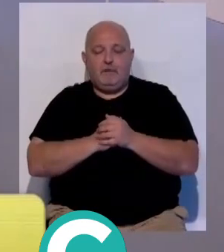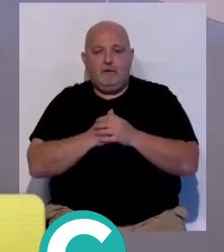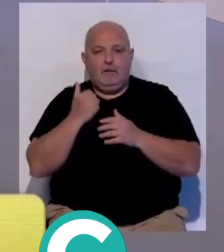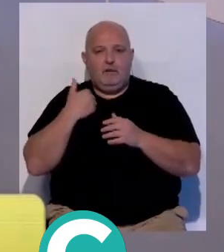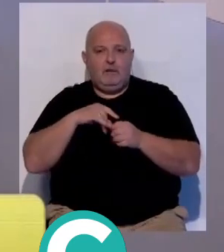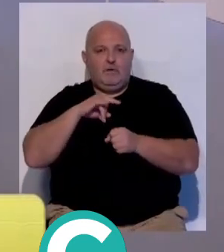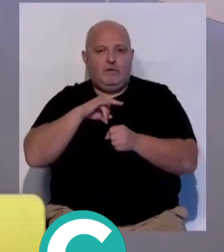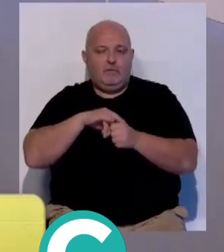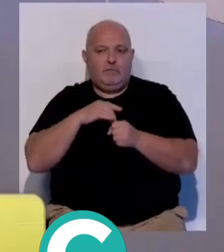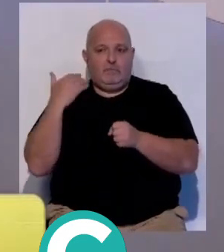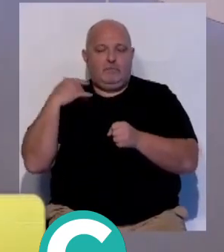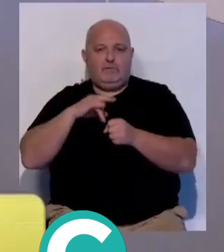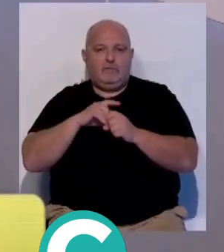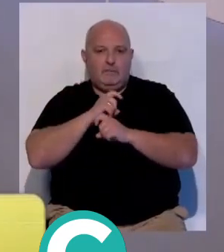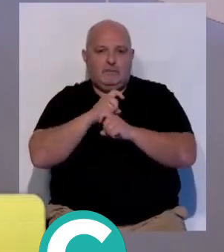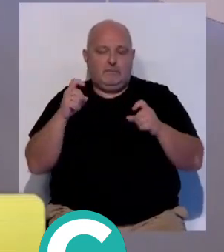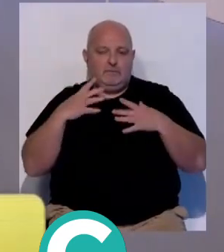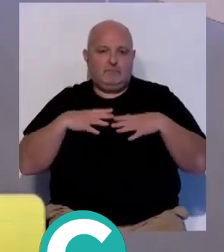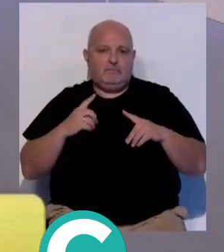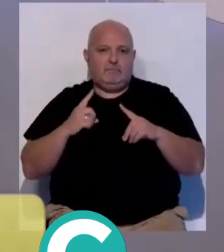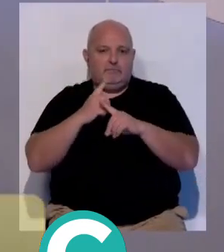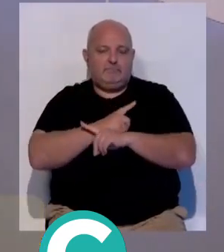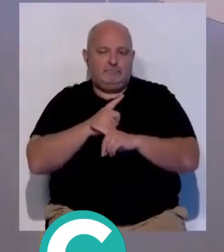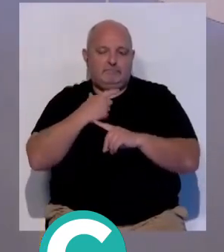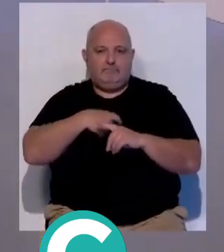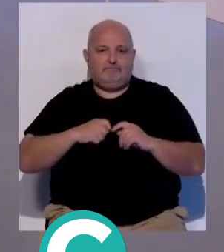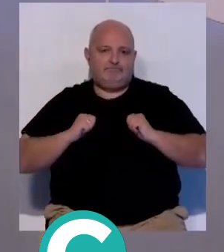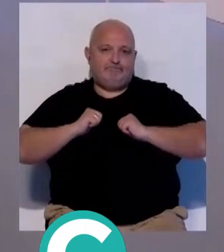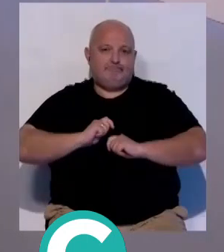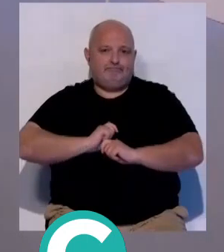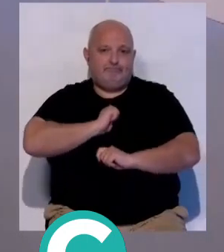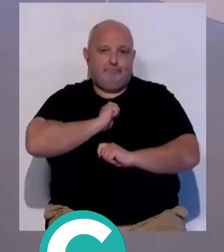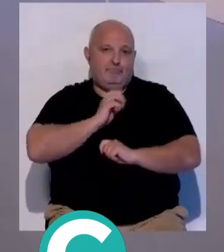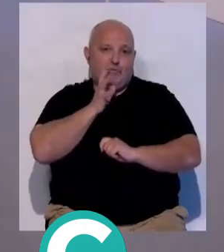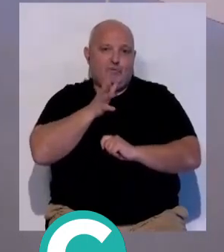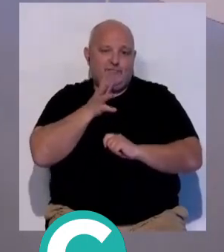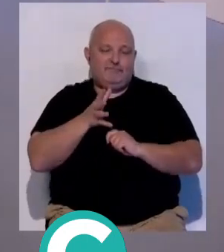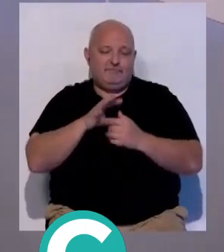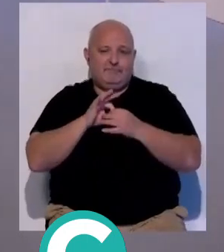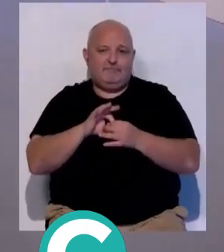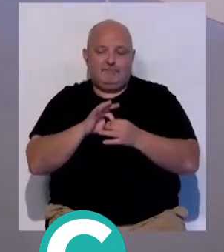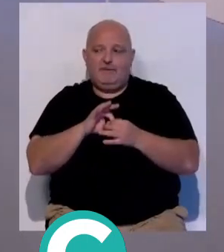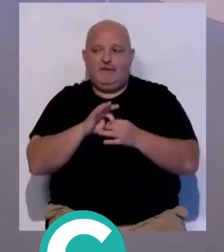lunes amenacé con que me iba a poner un poquito una chaquetita hoy también tengo la corbata